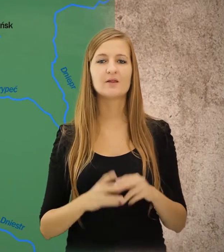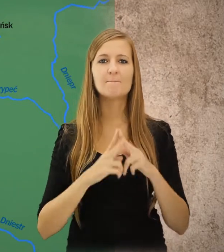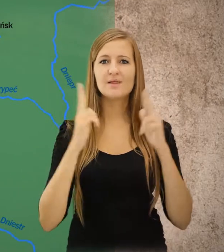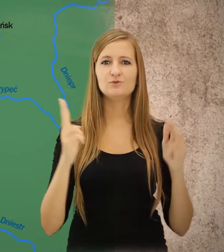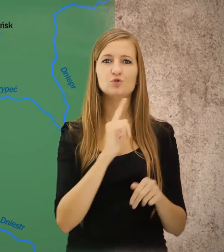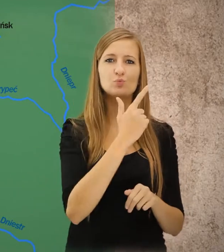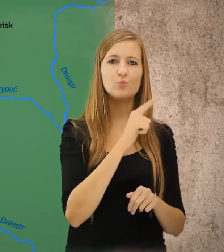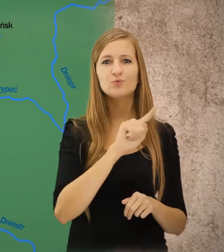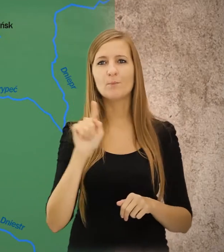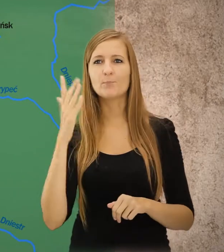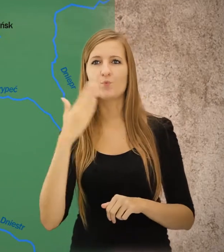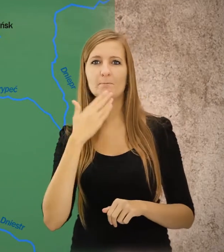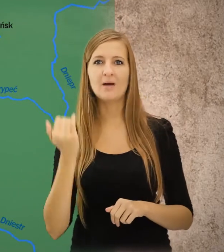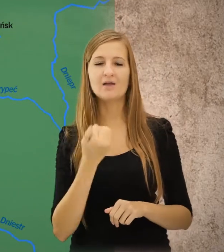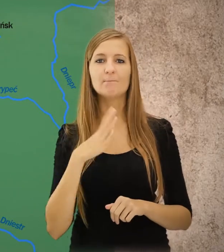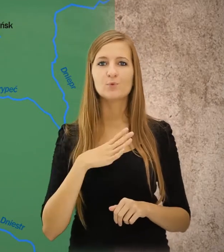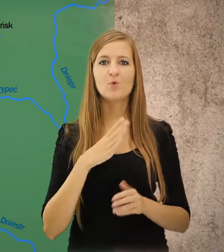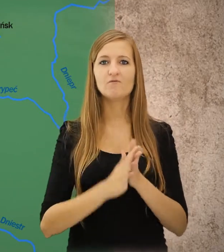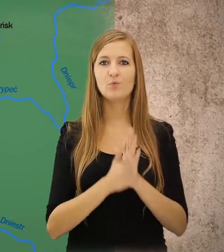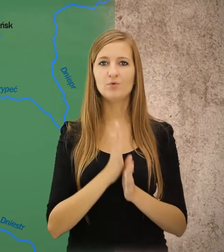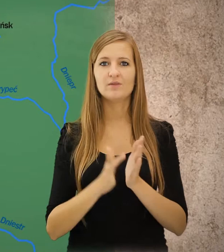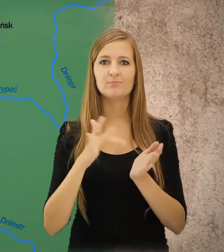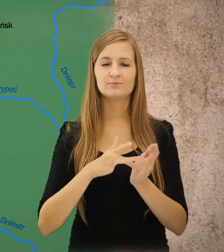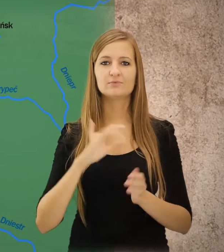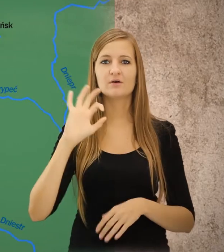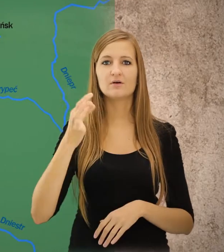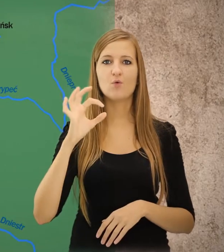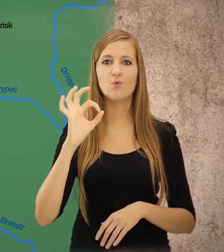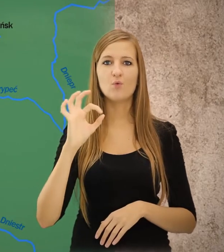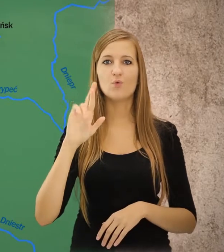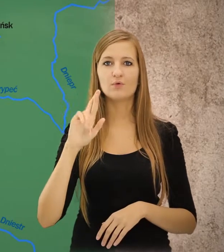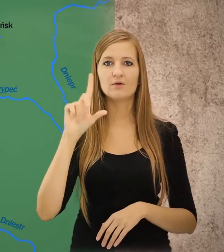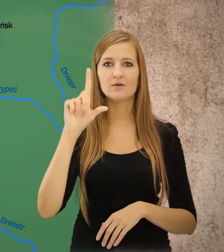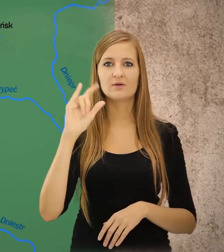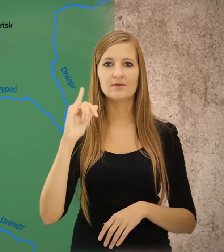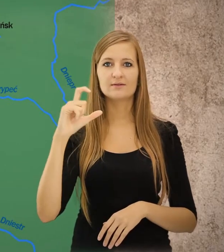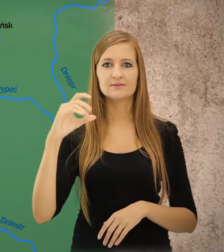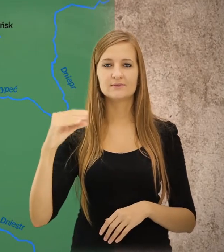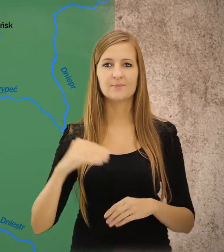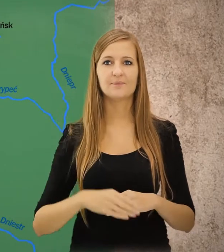Między 2 a 5 maja odbyła się Bitwa pod Gorlicami.